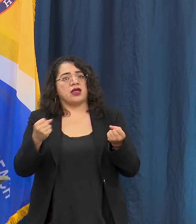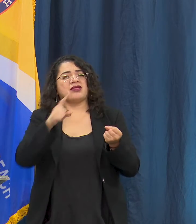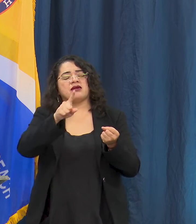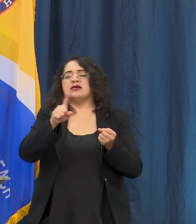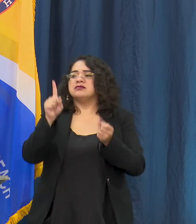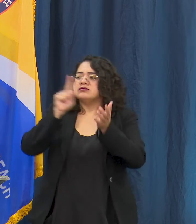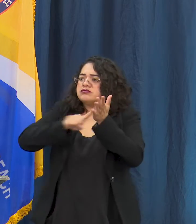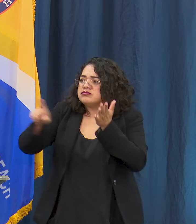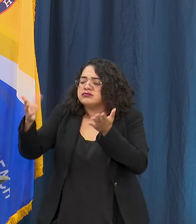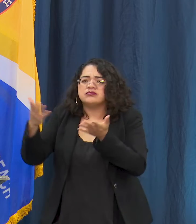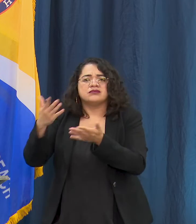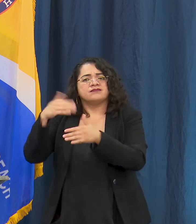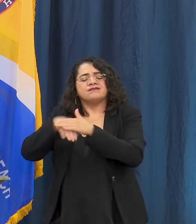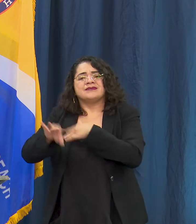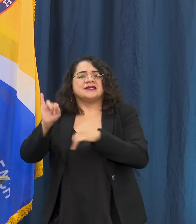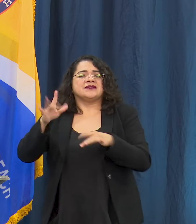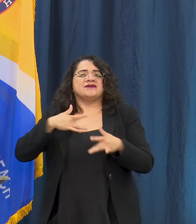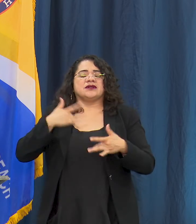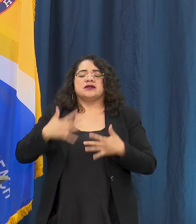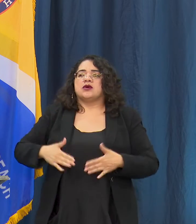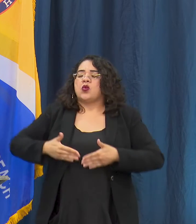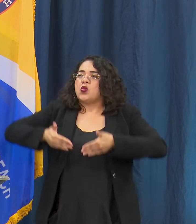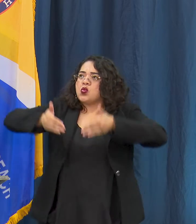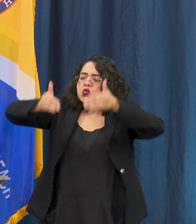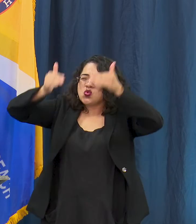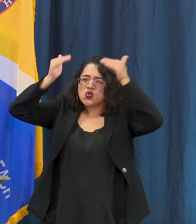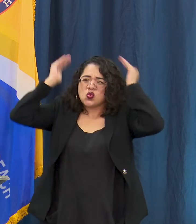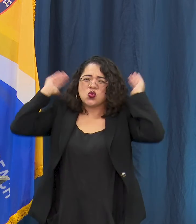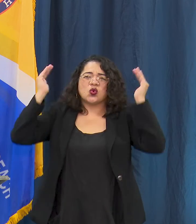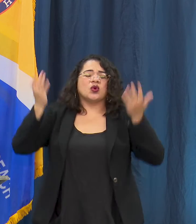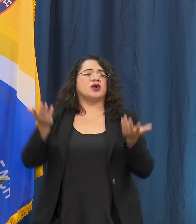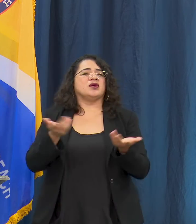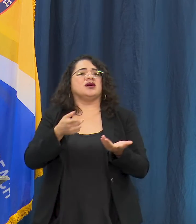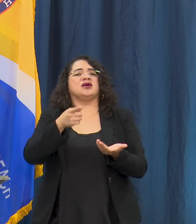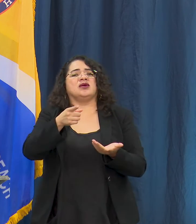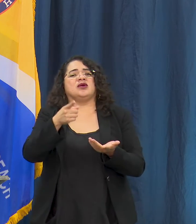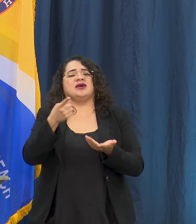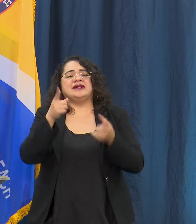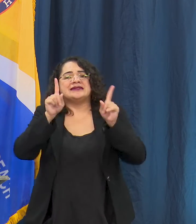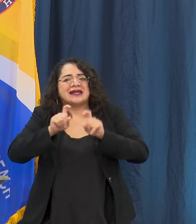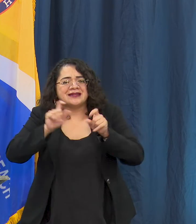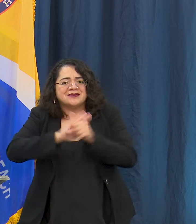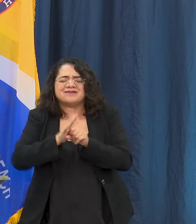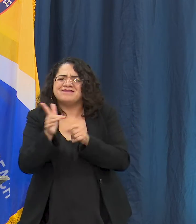otra prueba del del virus tambien platica con sus vecinos siempre record